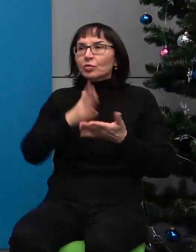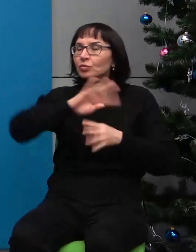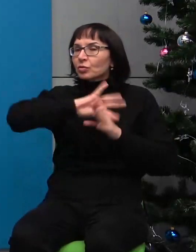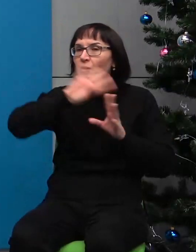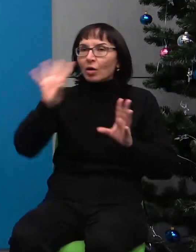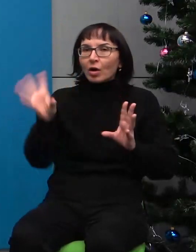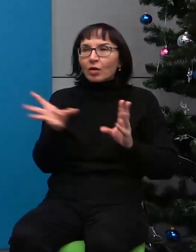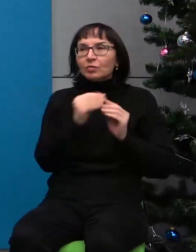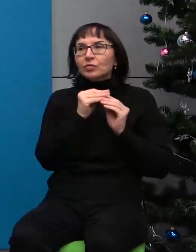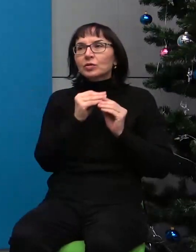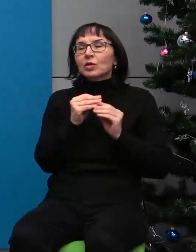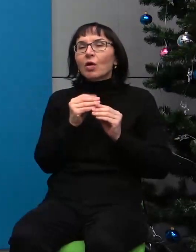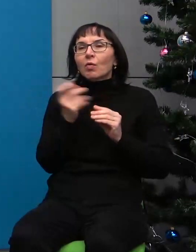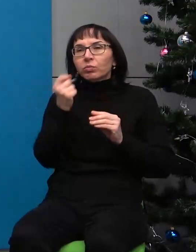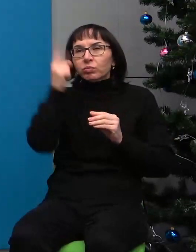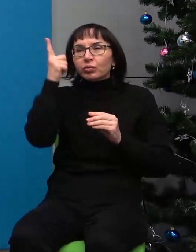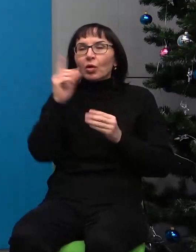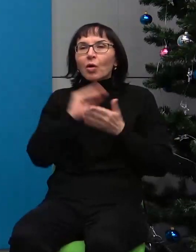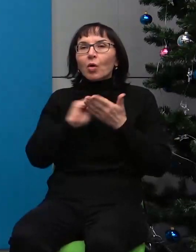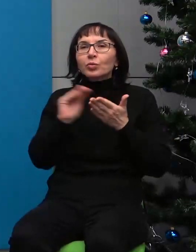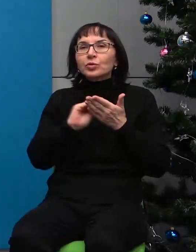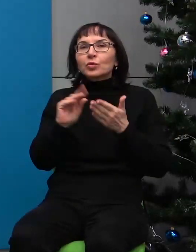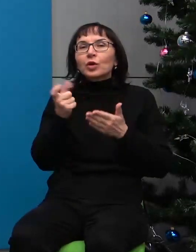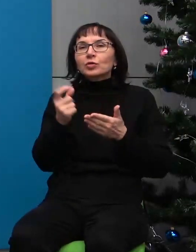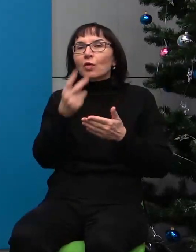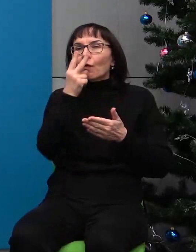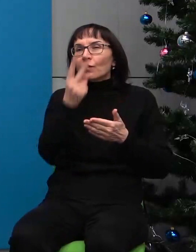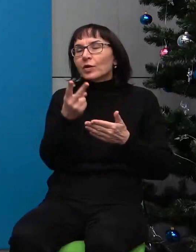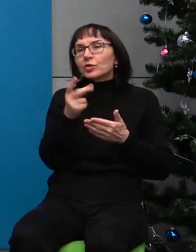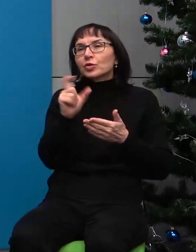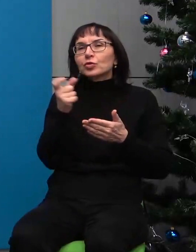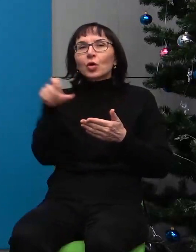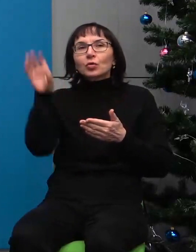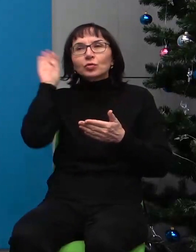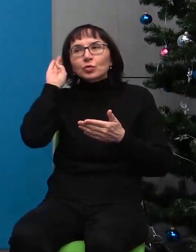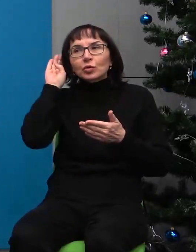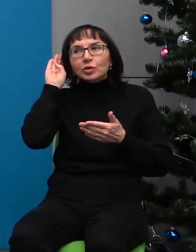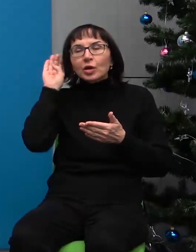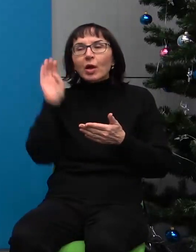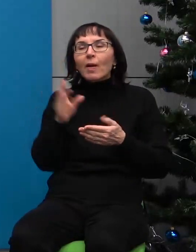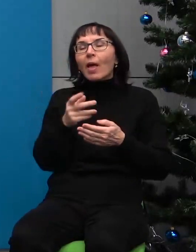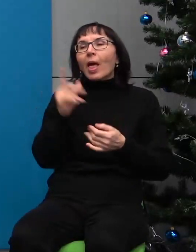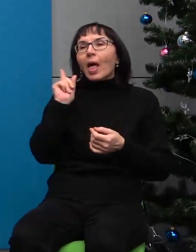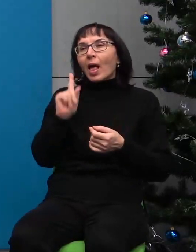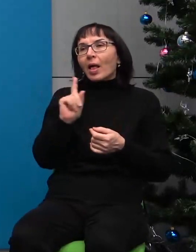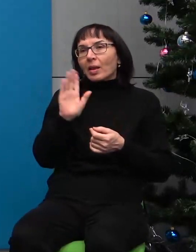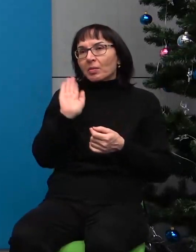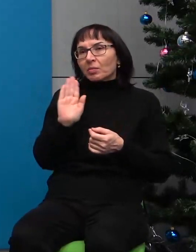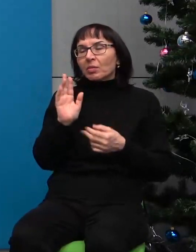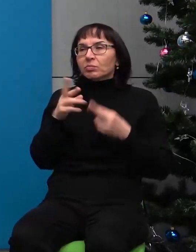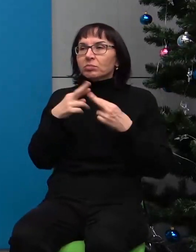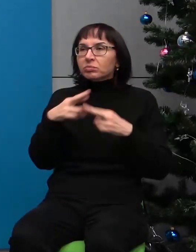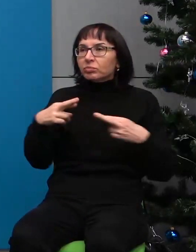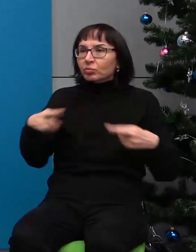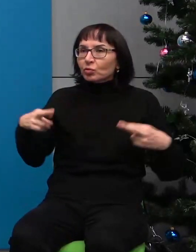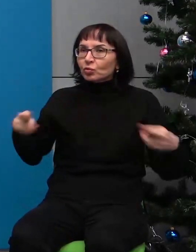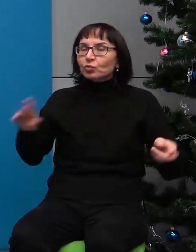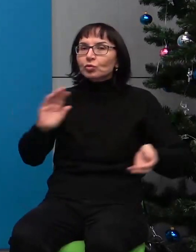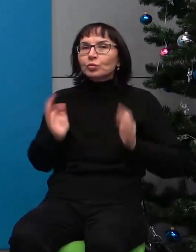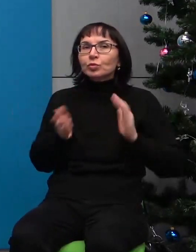ze wszystkich jakichś tam fikołków intelektualnych, to po prostu opisuje to, co widzi, to, co słyszy. Tylko używa rady jakichś tam narzędzi rzemieślniczych. Więc kryminał był trochę przypadkiem,